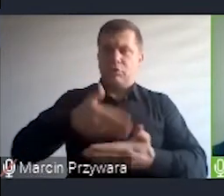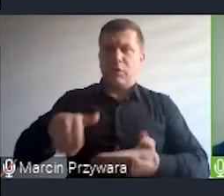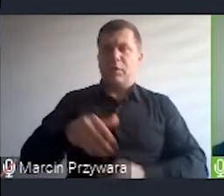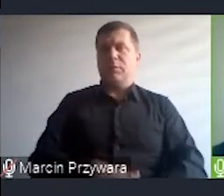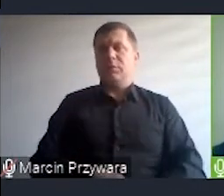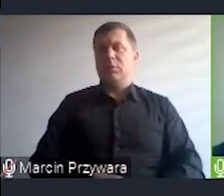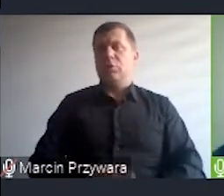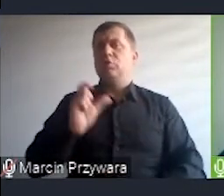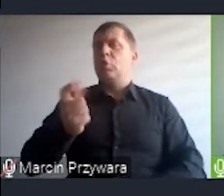Co to oznacza?